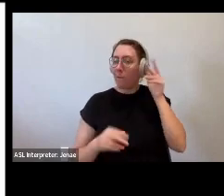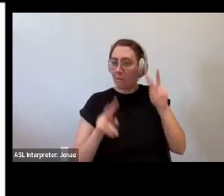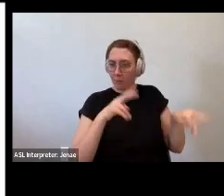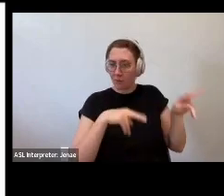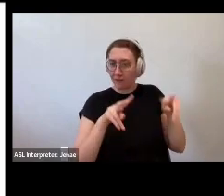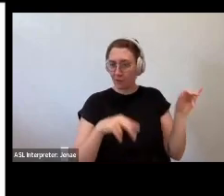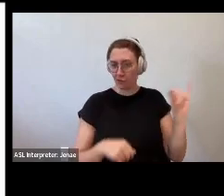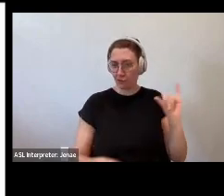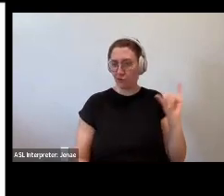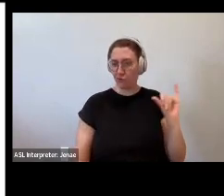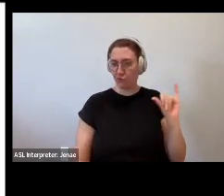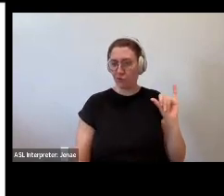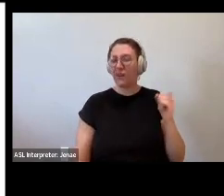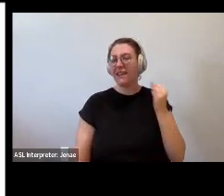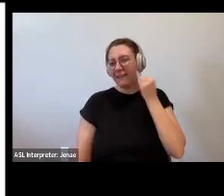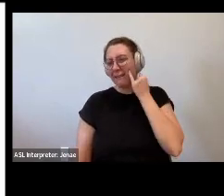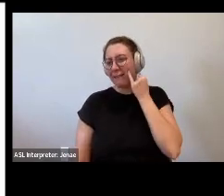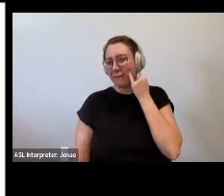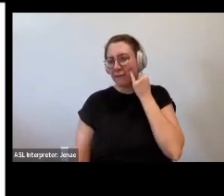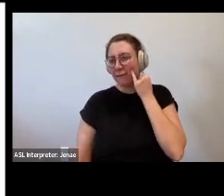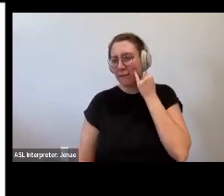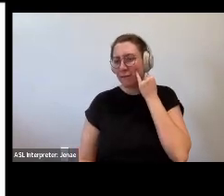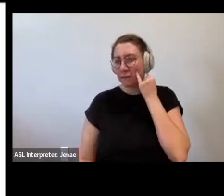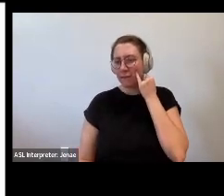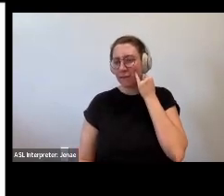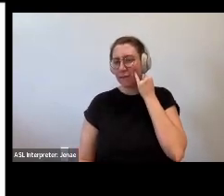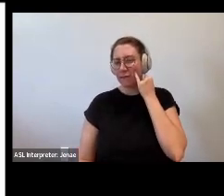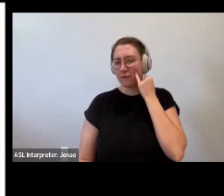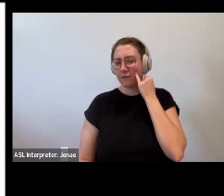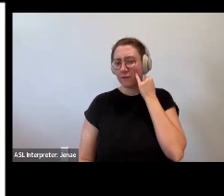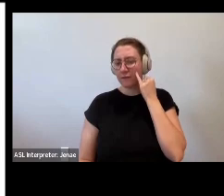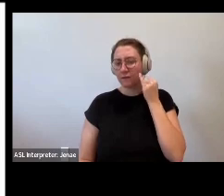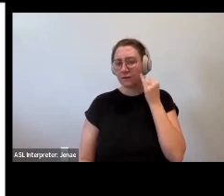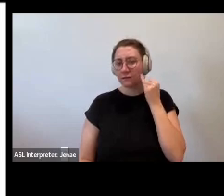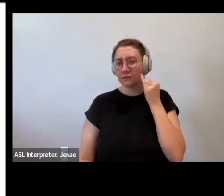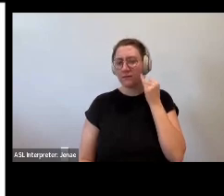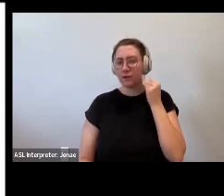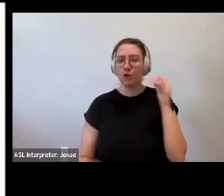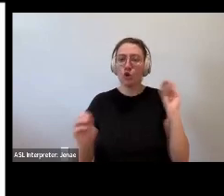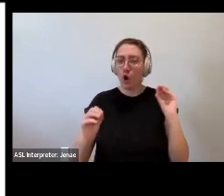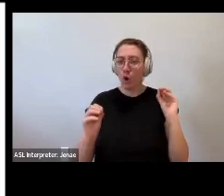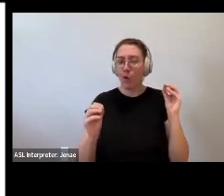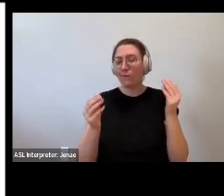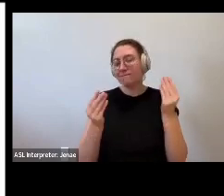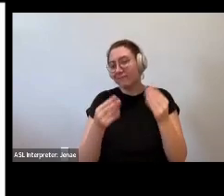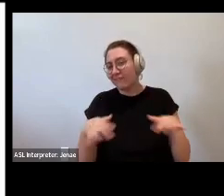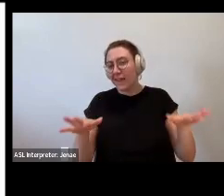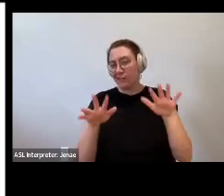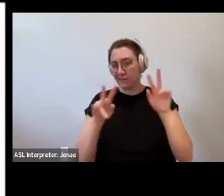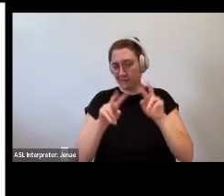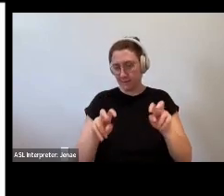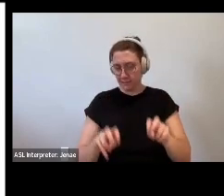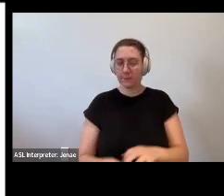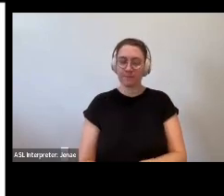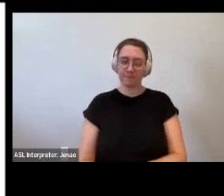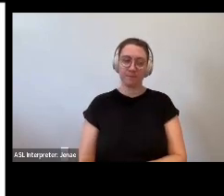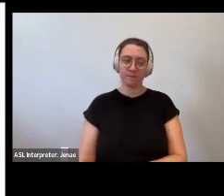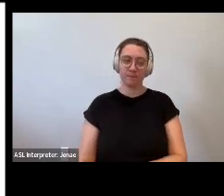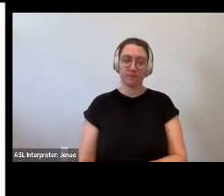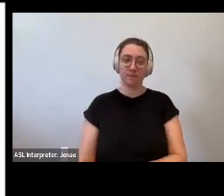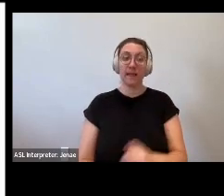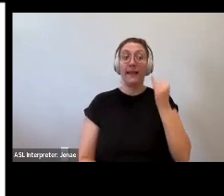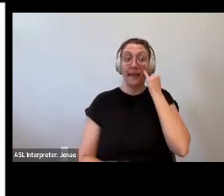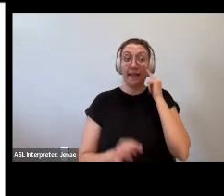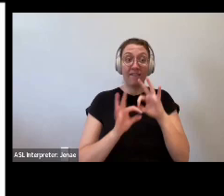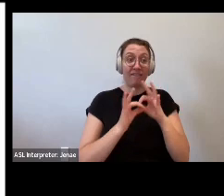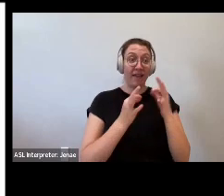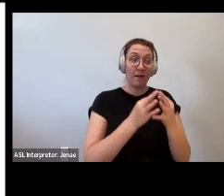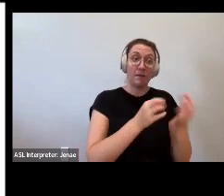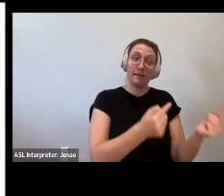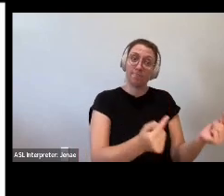se realiza una evaluación de campo si se lleva a una familia a nuestras evaluaciones centrales.